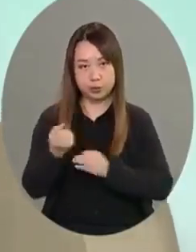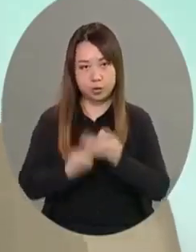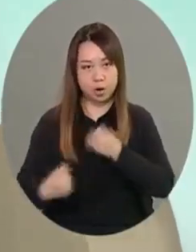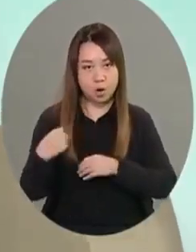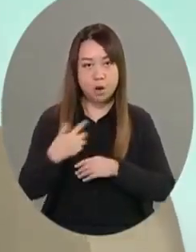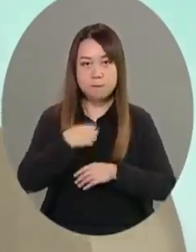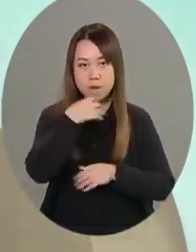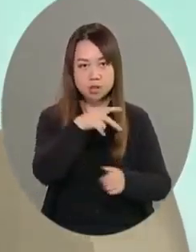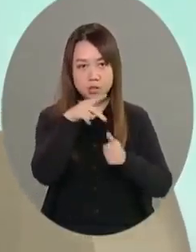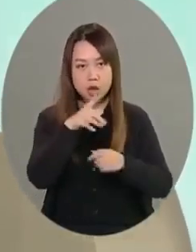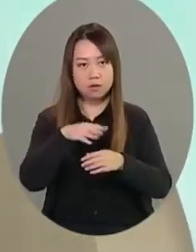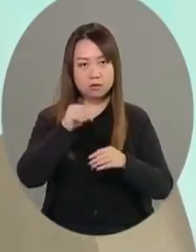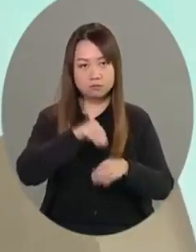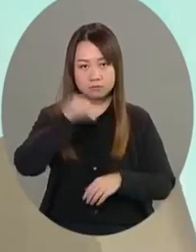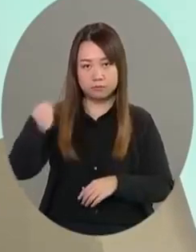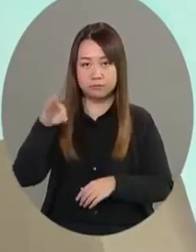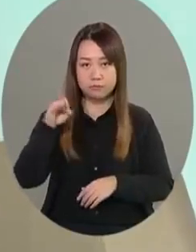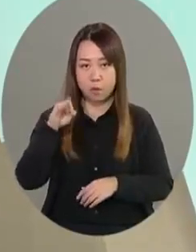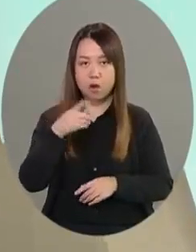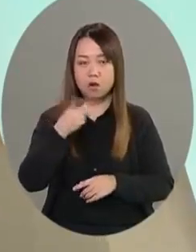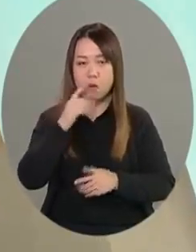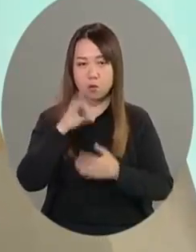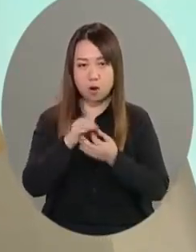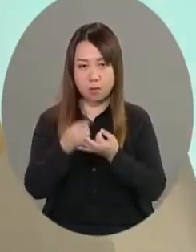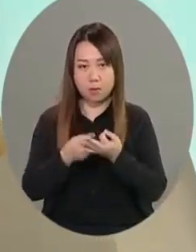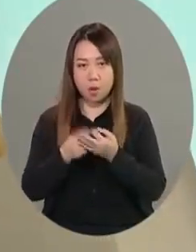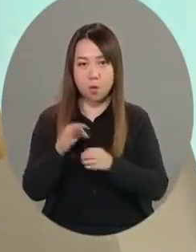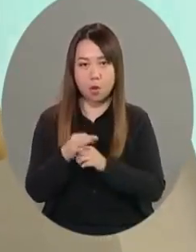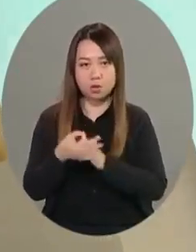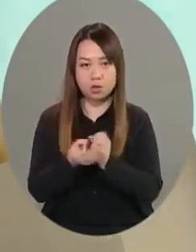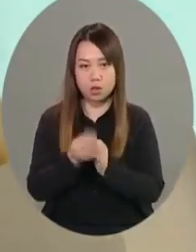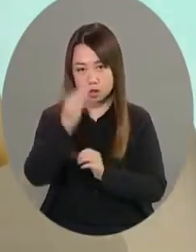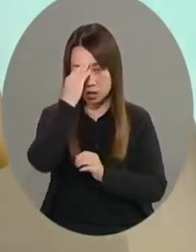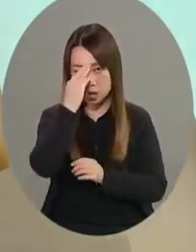曾经被调往法国担任位于里昂国际刑警